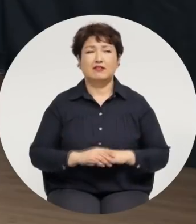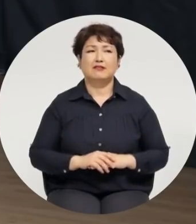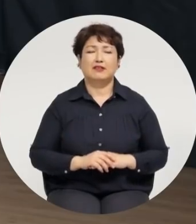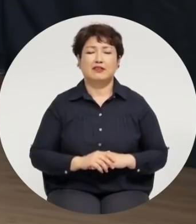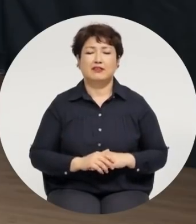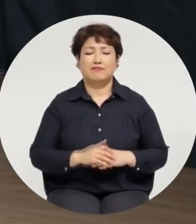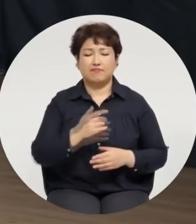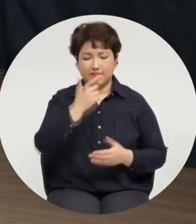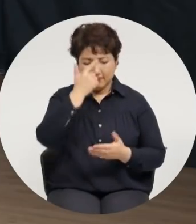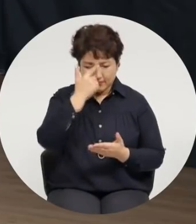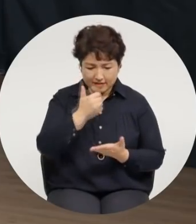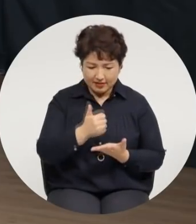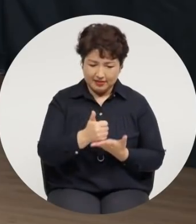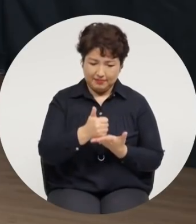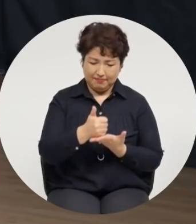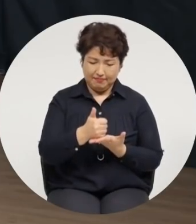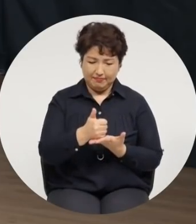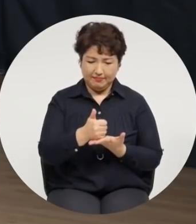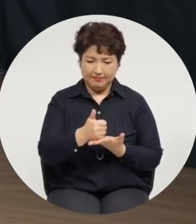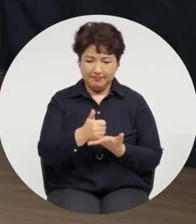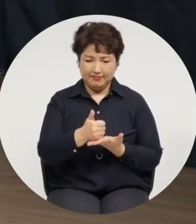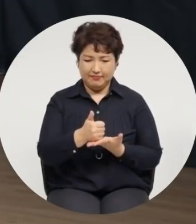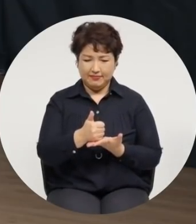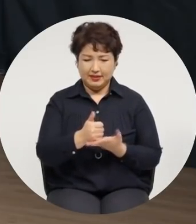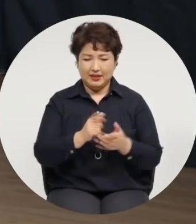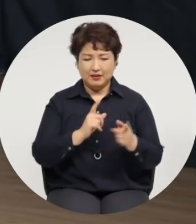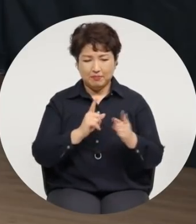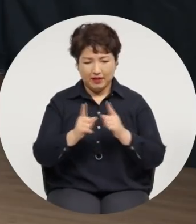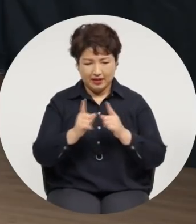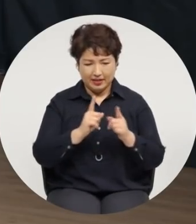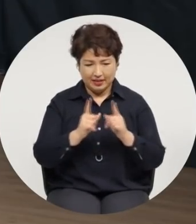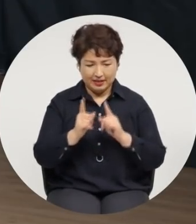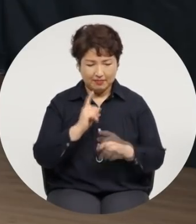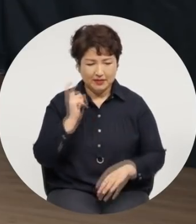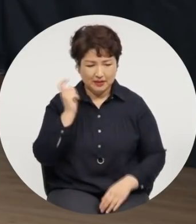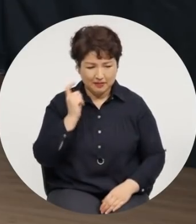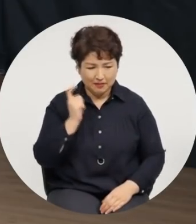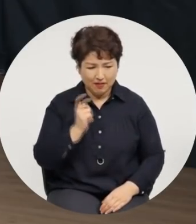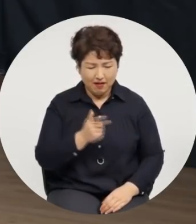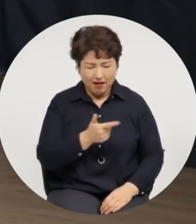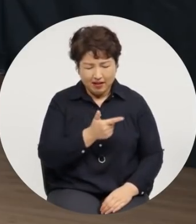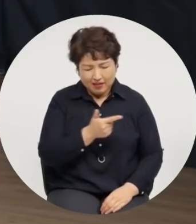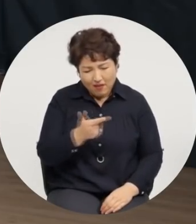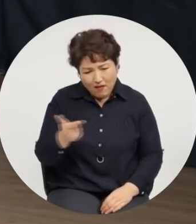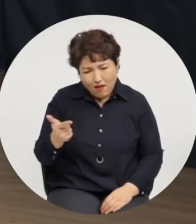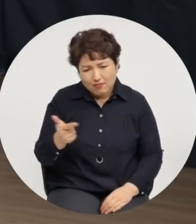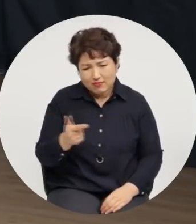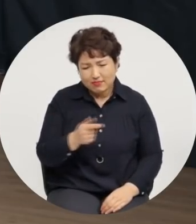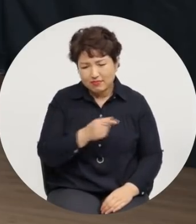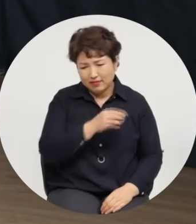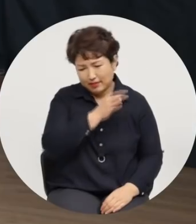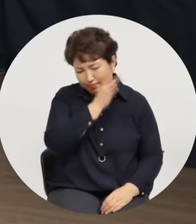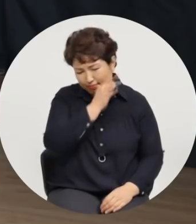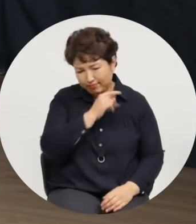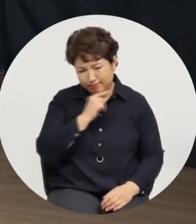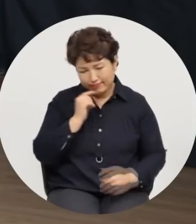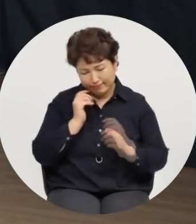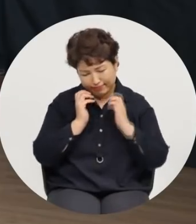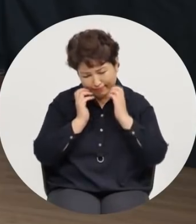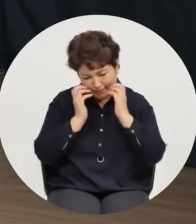(질문자) 오늘 스님 말씀을 들으면서 부끄러운 생각이 많이 들었어요